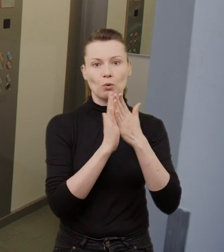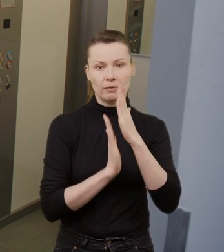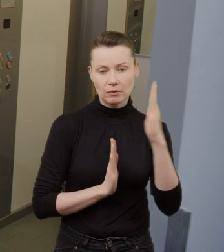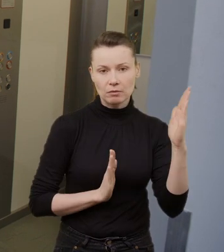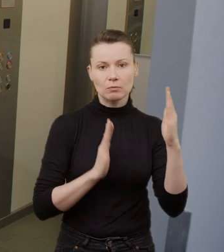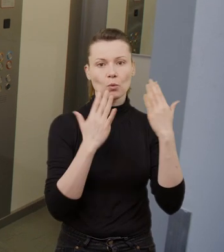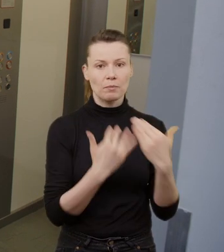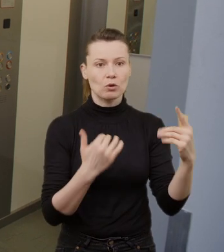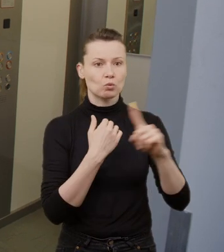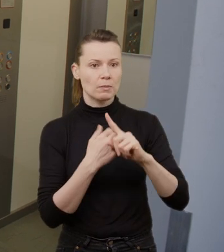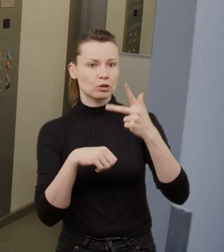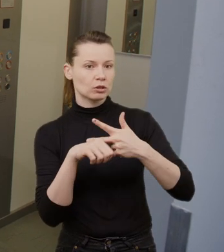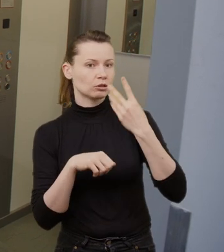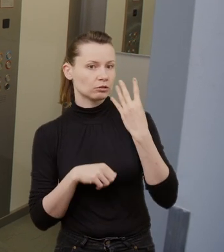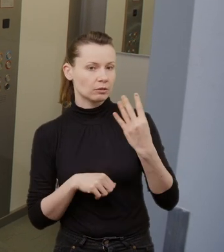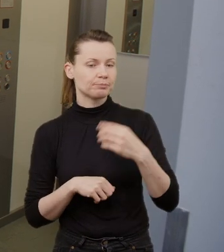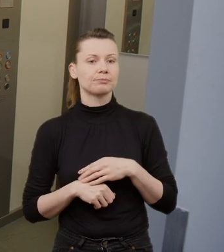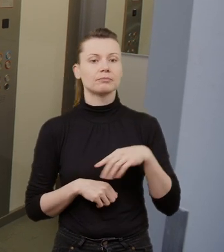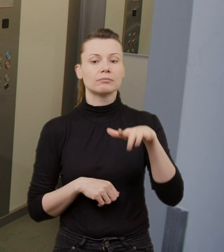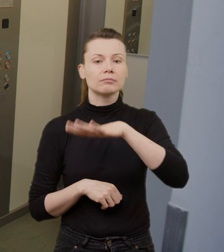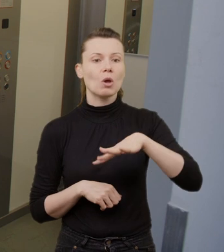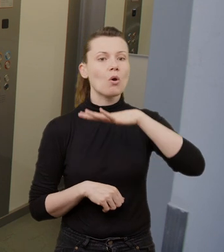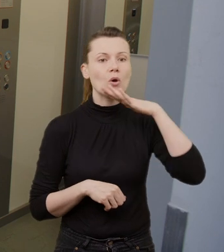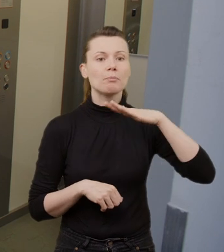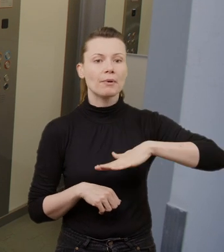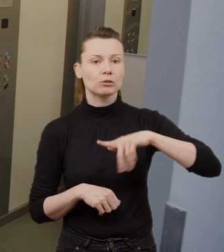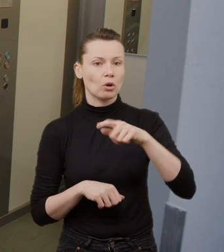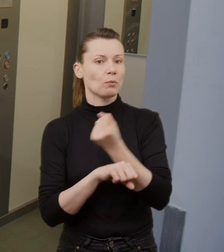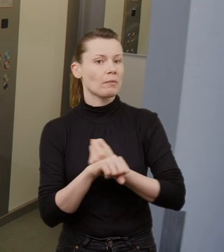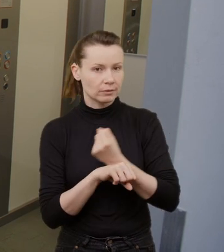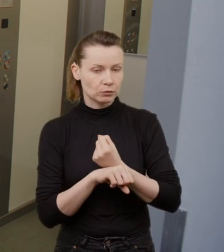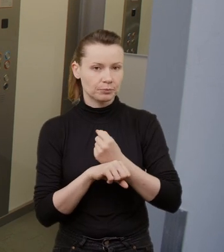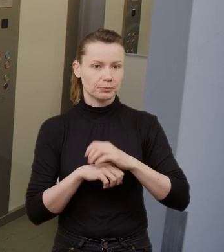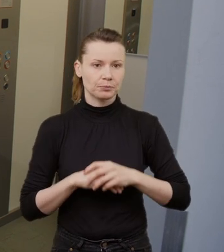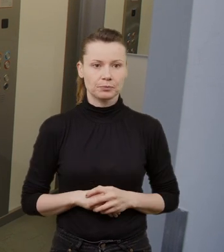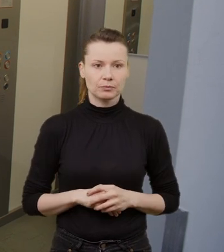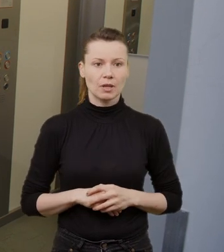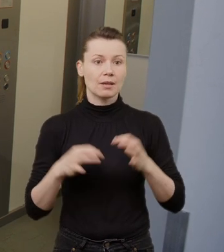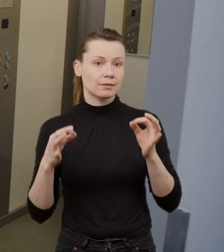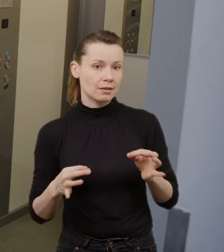Kolor tamtego piętra to pomarańczowy. My za chwilę jedziemy na poziom +2.